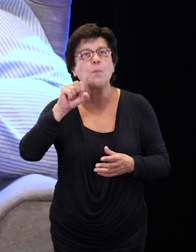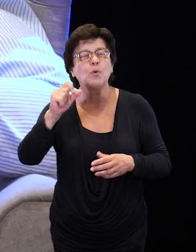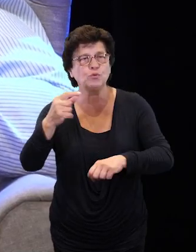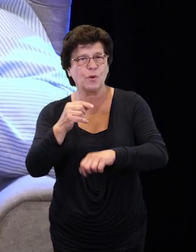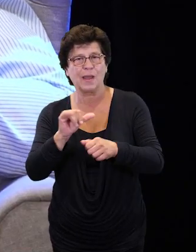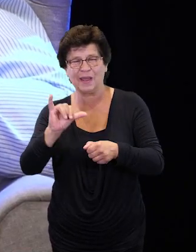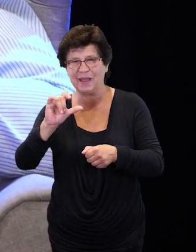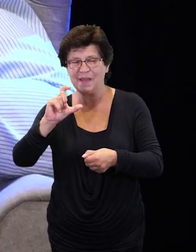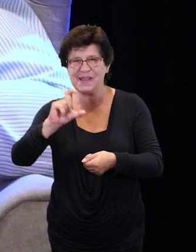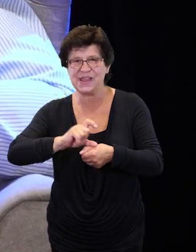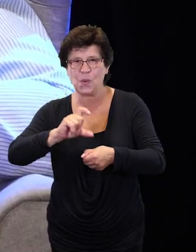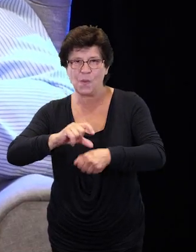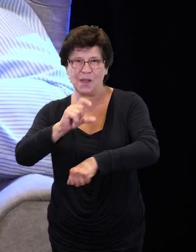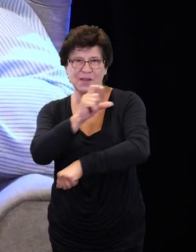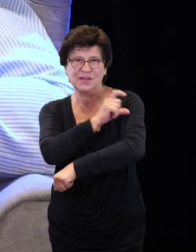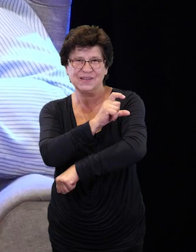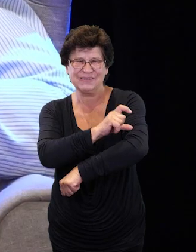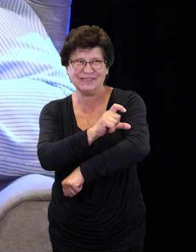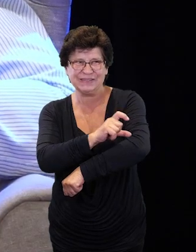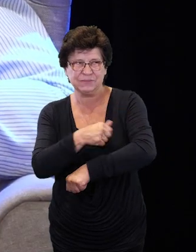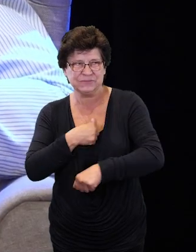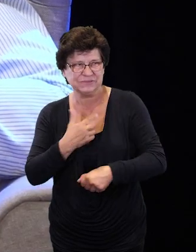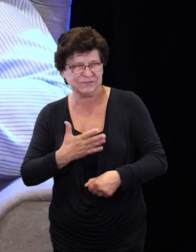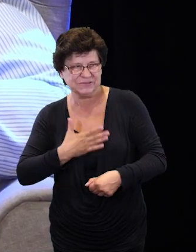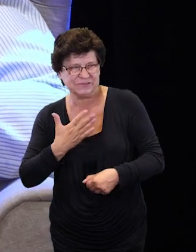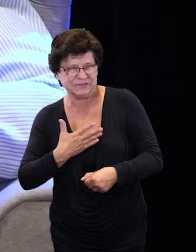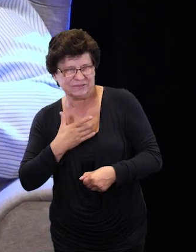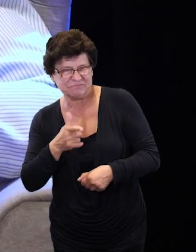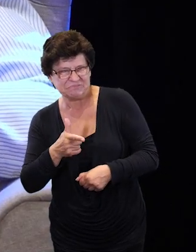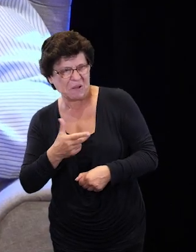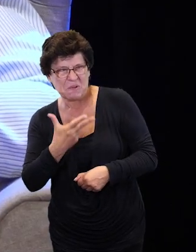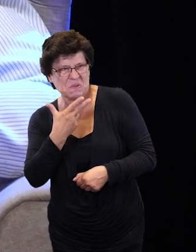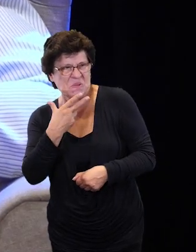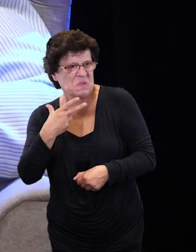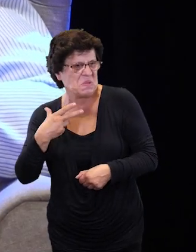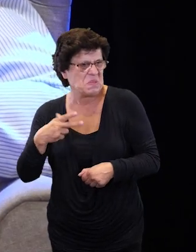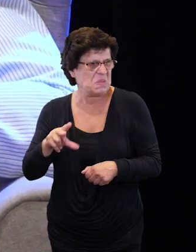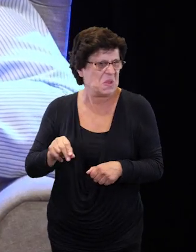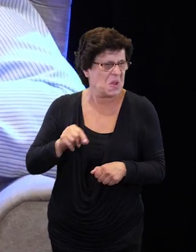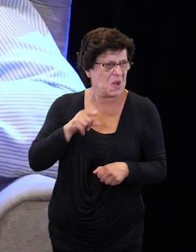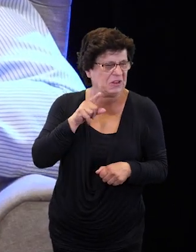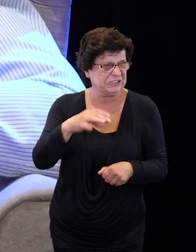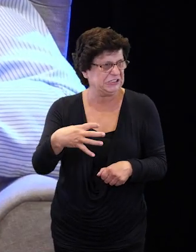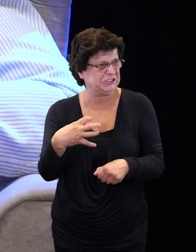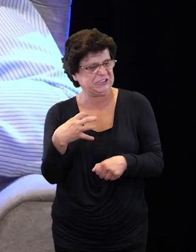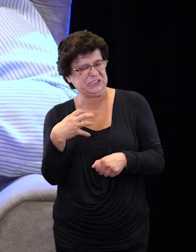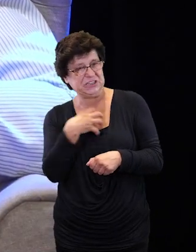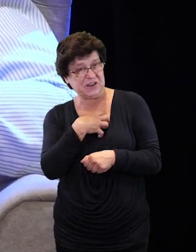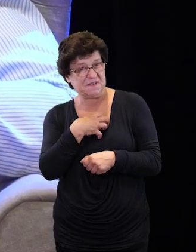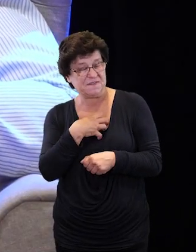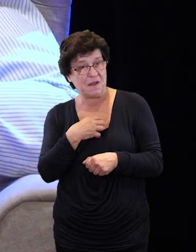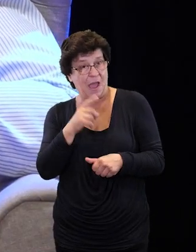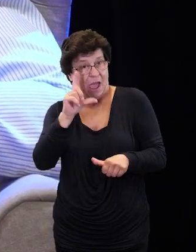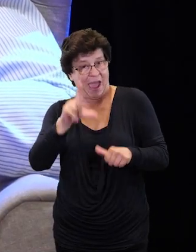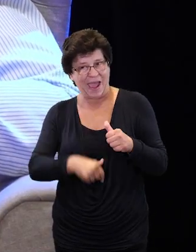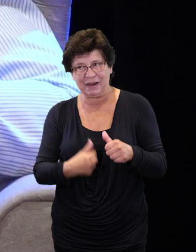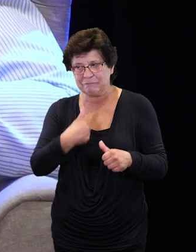i myślimy sobie, nie, to coś dziwnie to brzmi, żaden lekarz o tym nie mówi. A jednocześnie wiemy jako lekarze, że to działa.